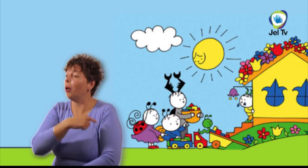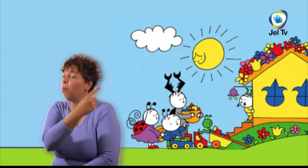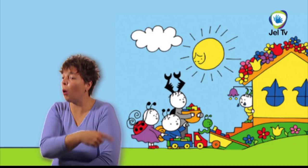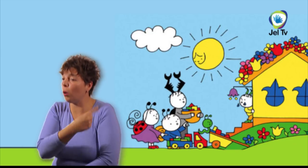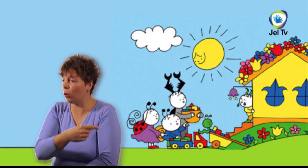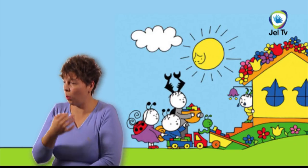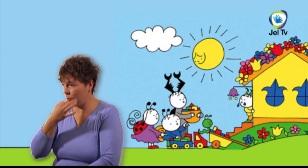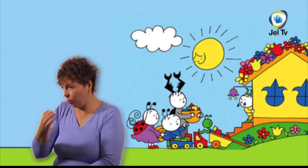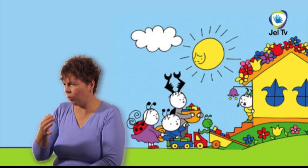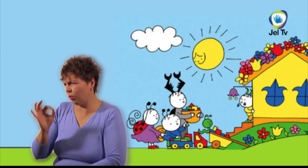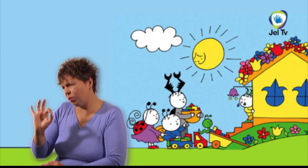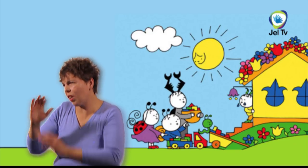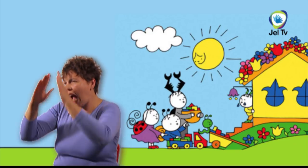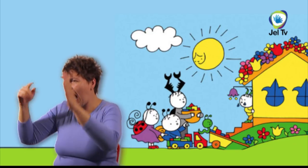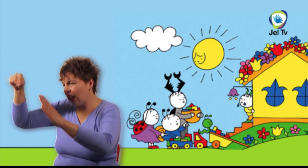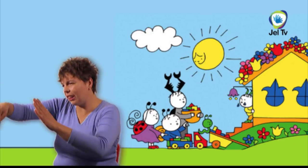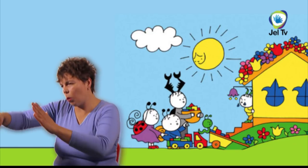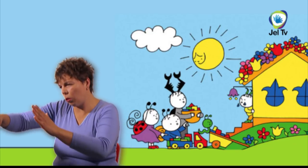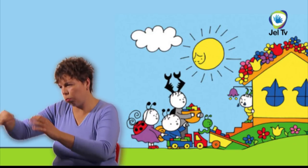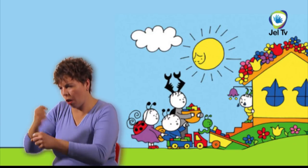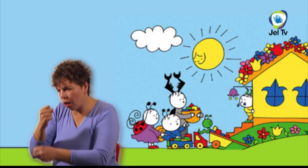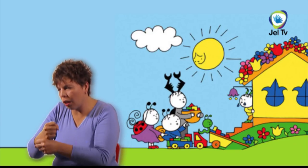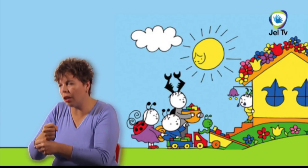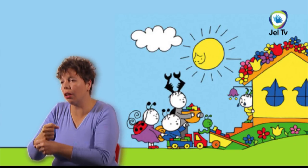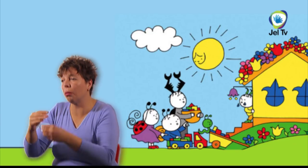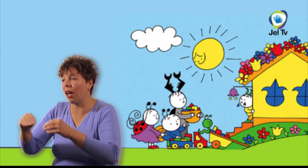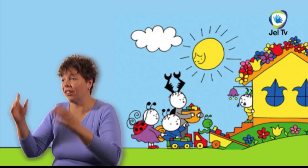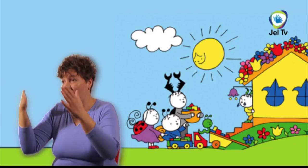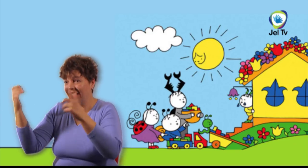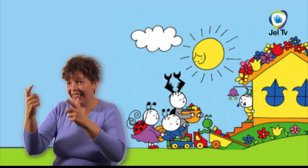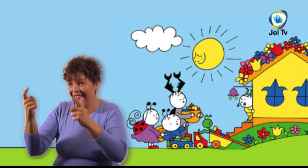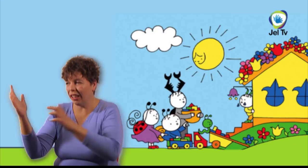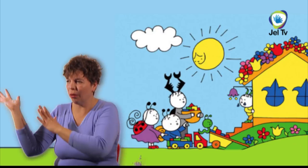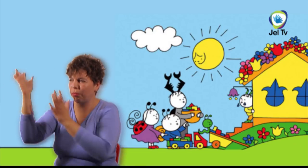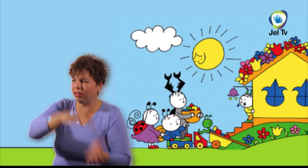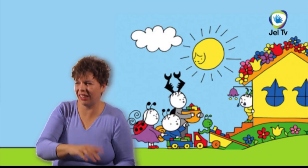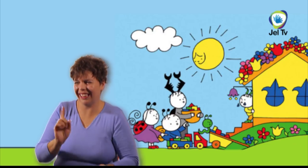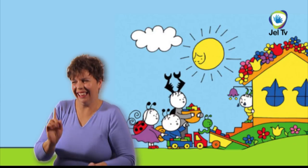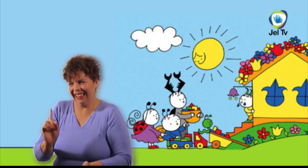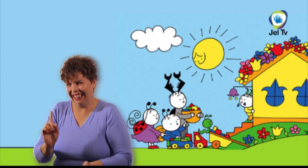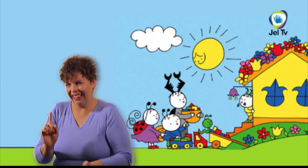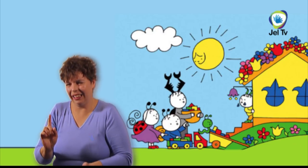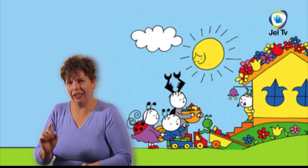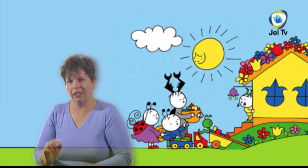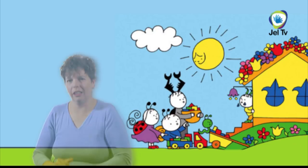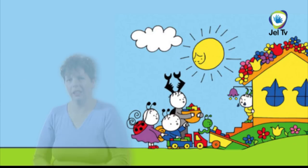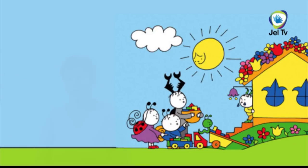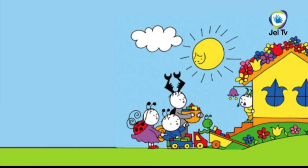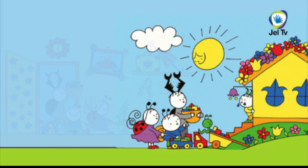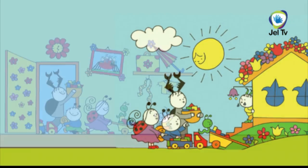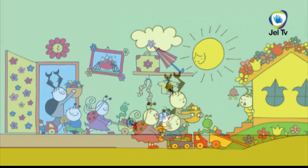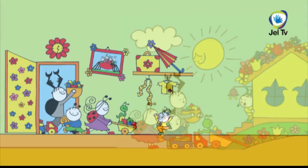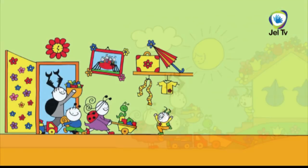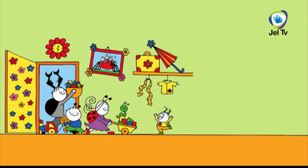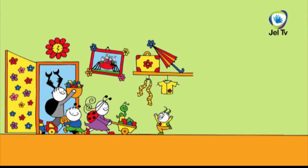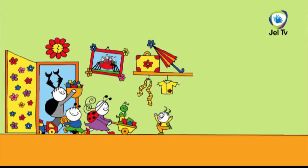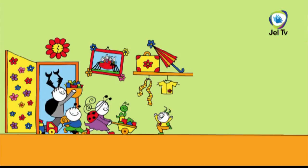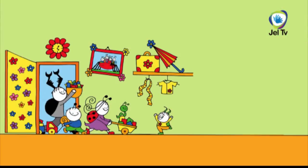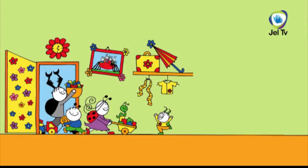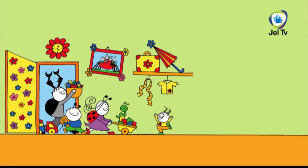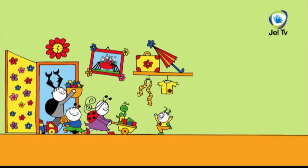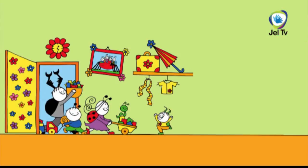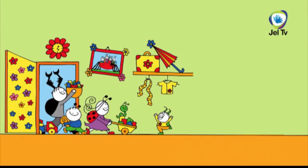A házikódban építenénk, nehogy a szél újra felborítsa! -tette hozzá Bogyó.